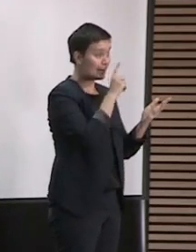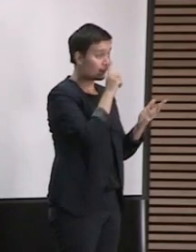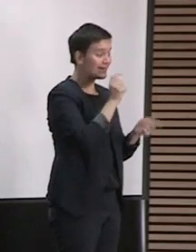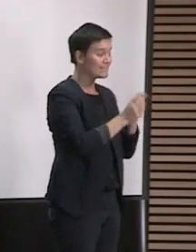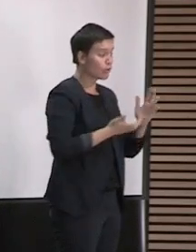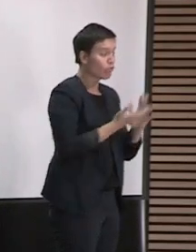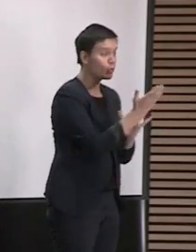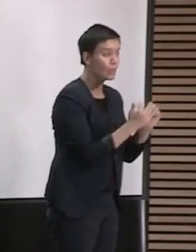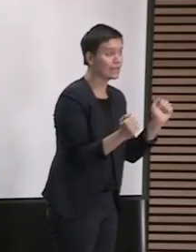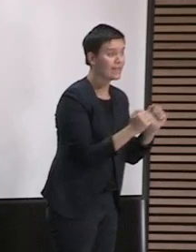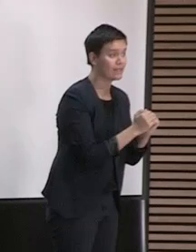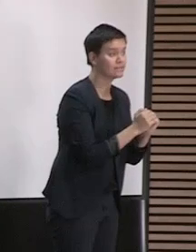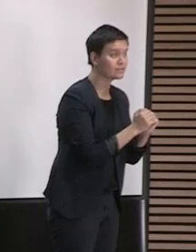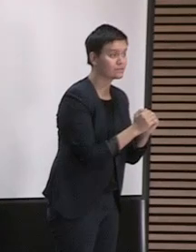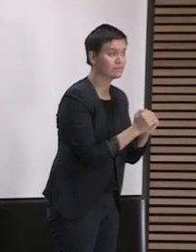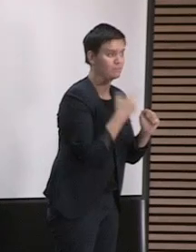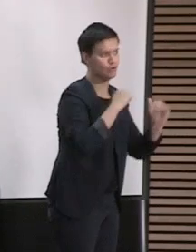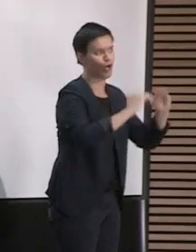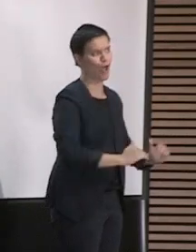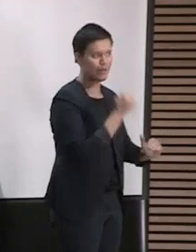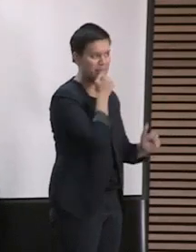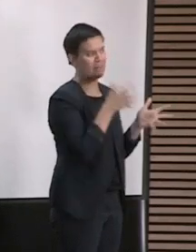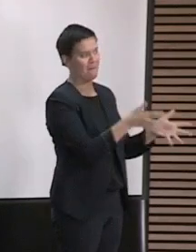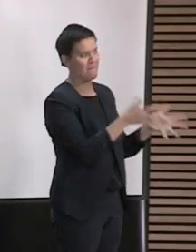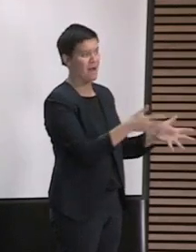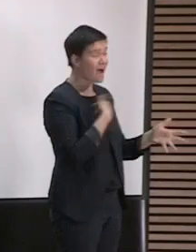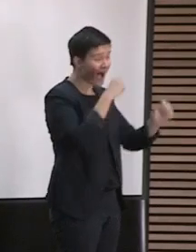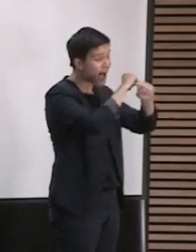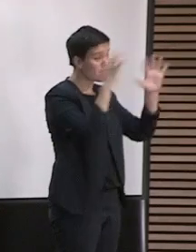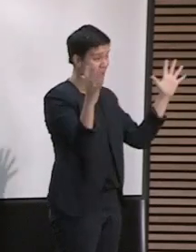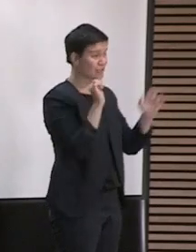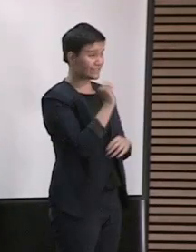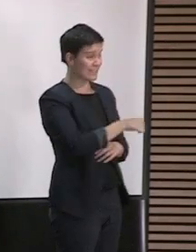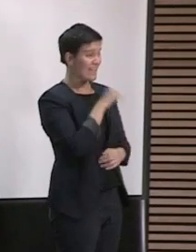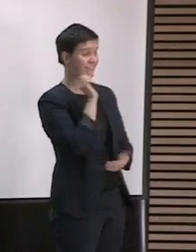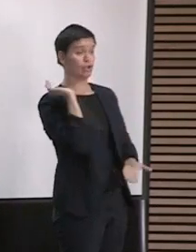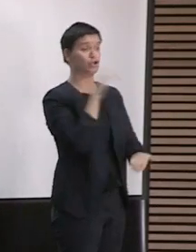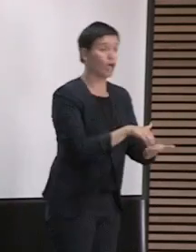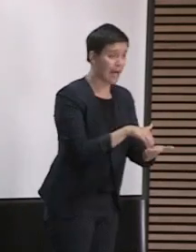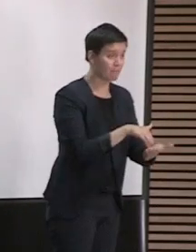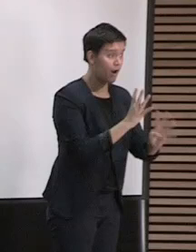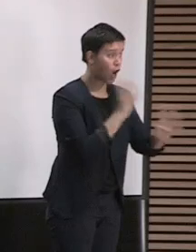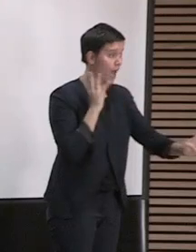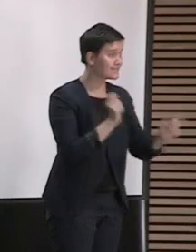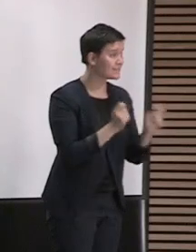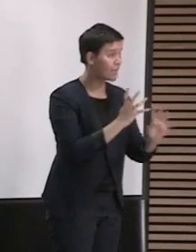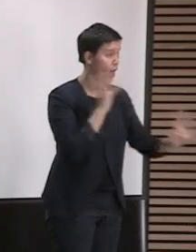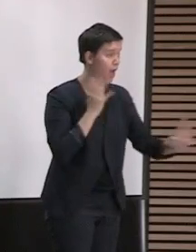i whakaurua- kua tohutohuhia na kua oti te whakarite tuu i te waahi. GRANT